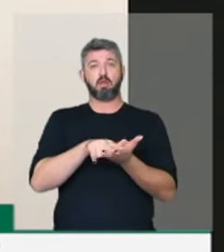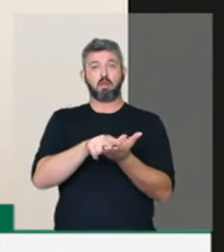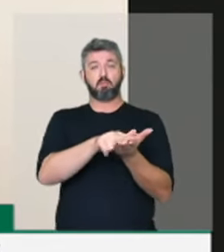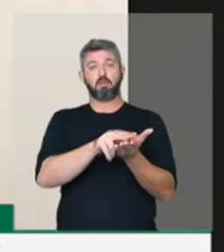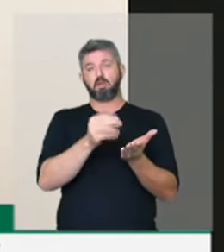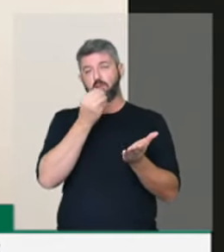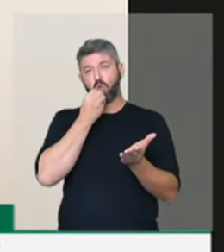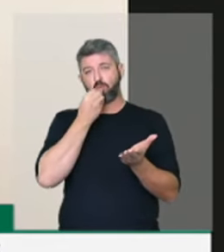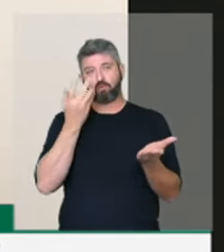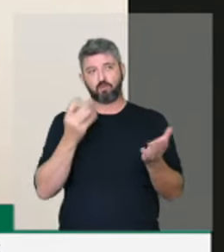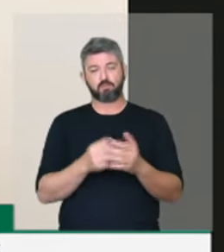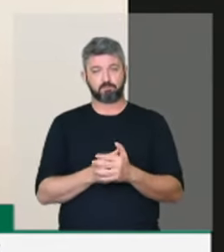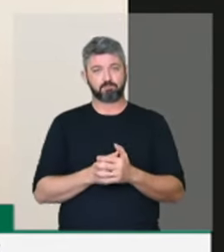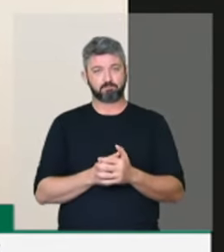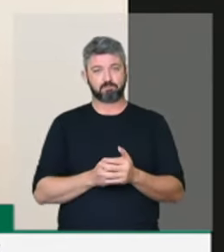NÚMERO DE VAGAS DE UTIS.... PARA AS PESSOAS QUE MAIS